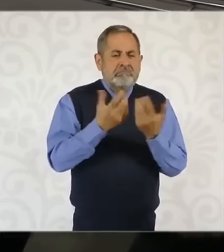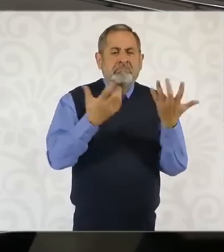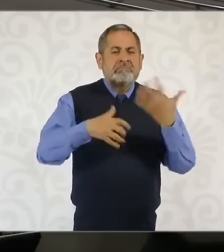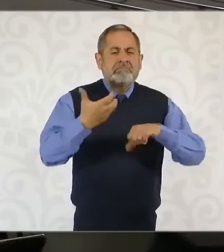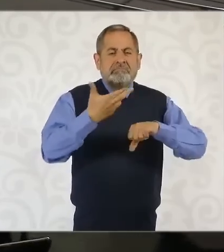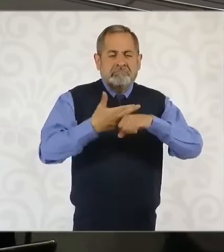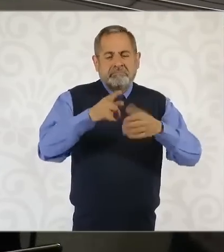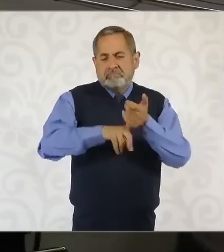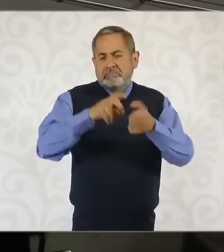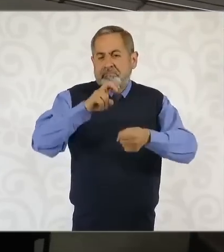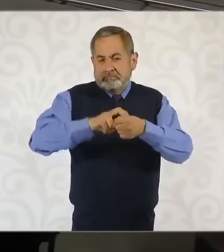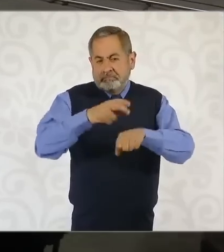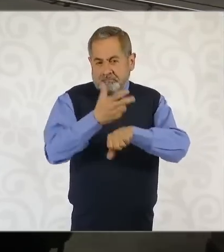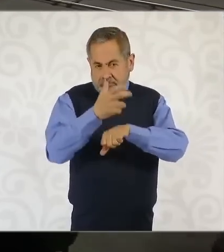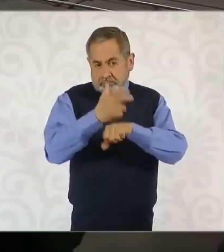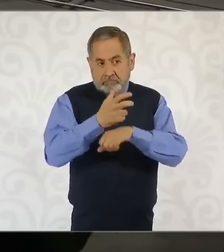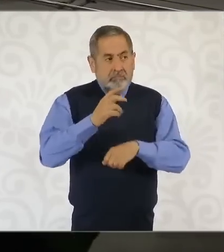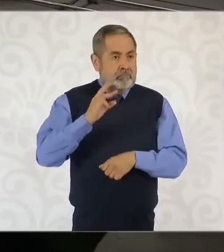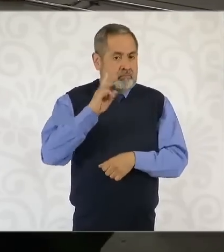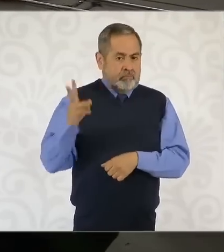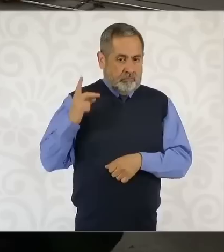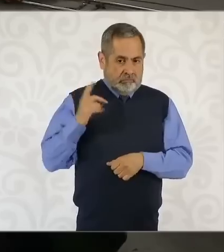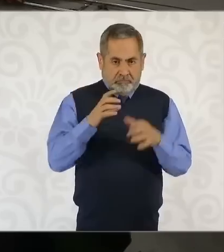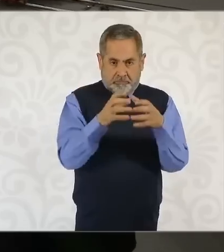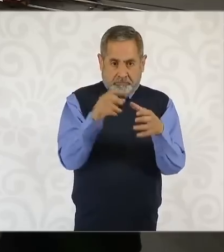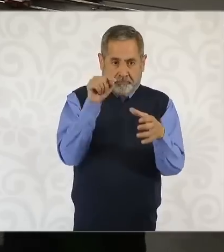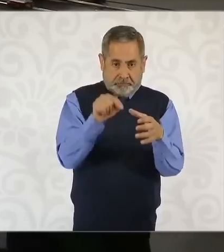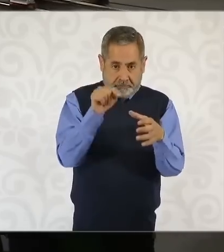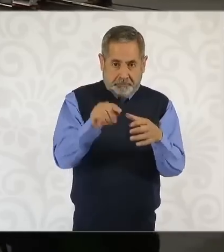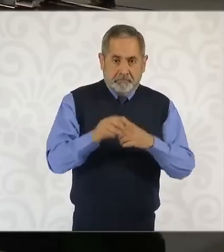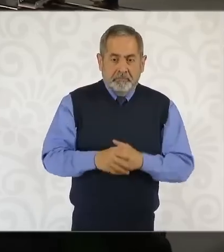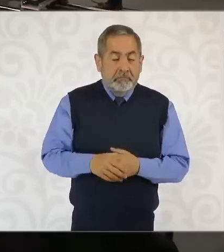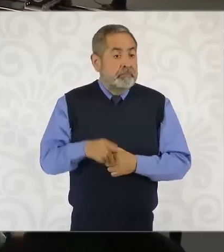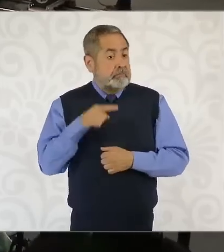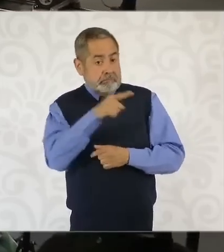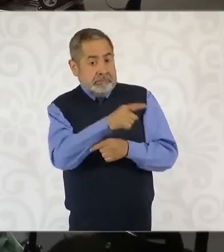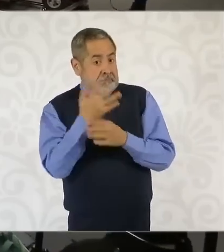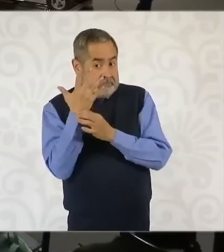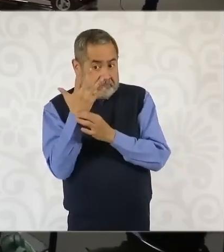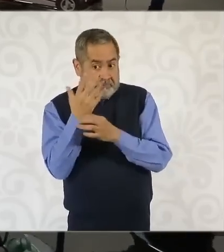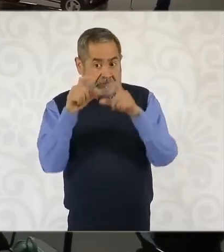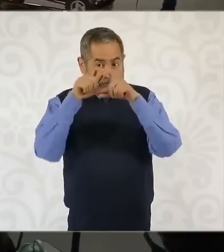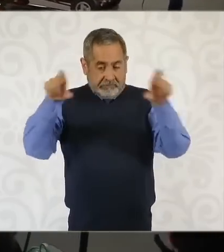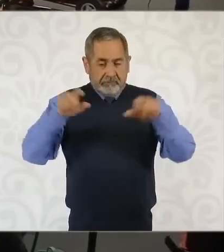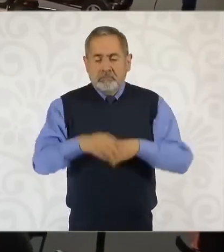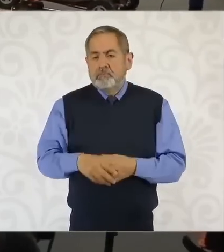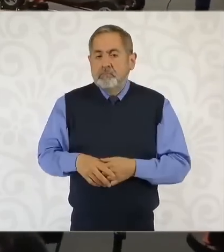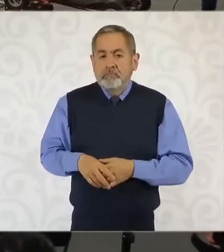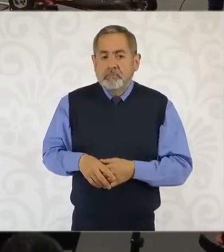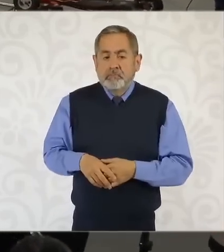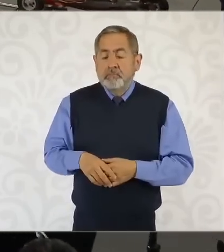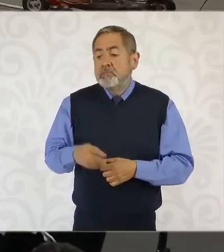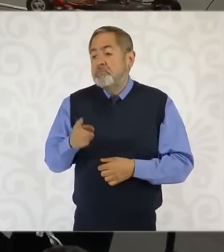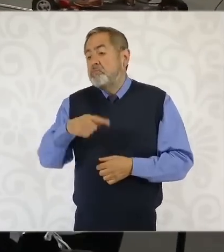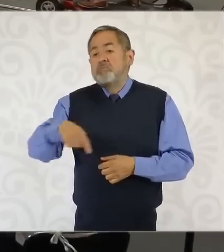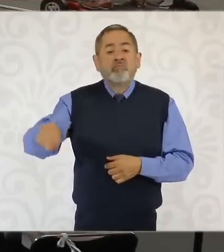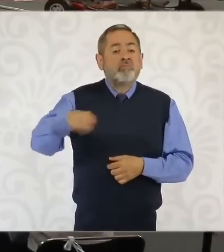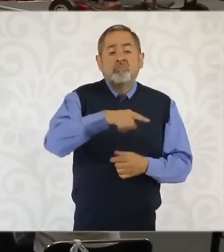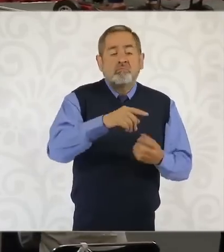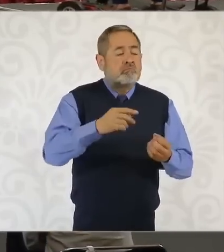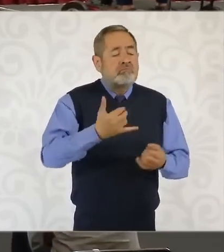Unidos en Washington fíjense su primer párrafo muchas personas creen erróneamente